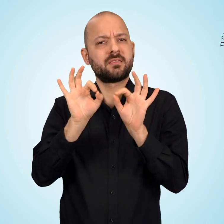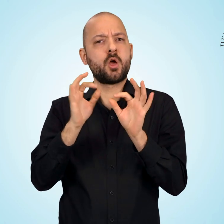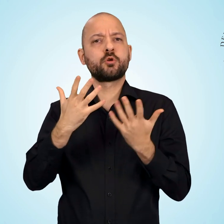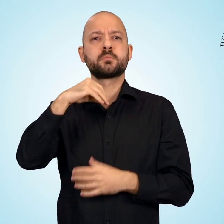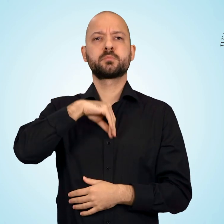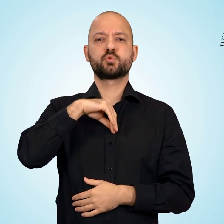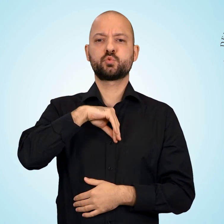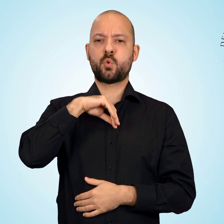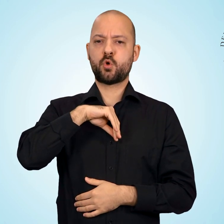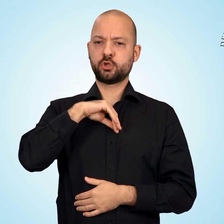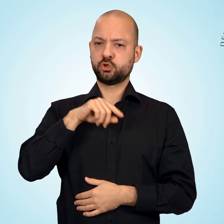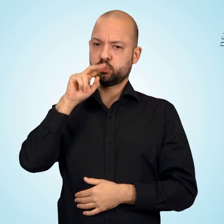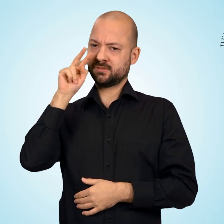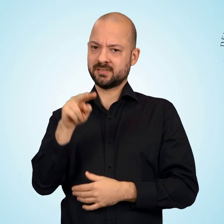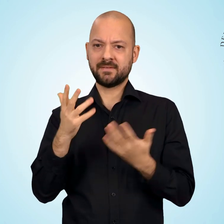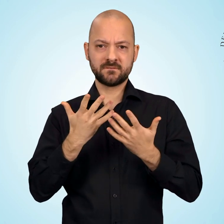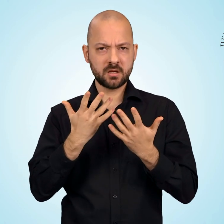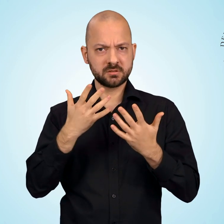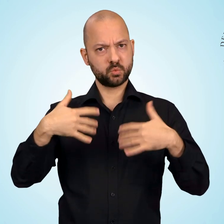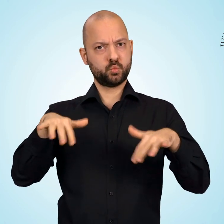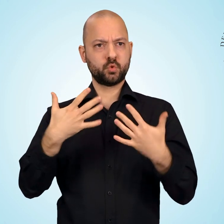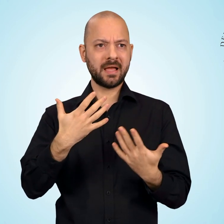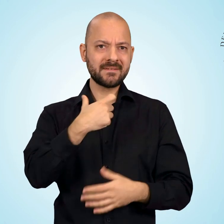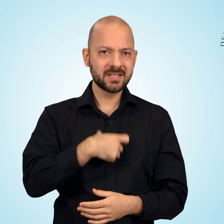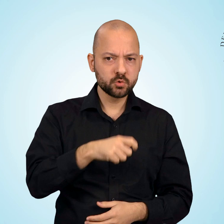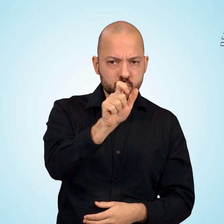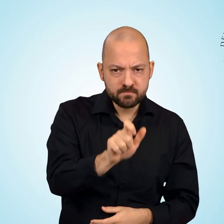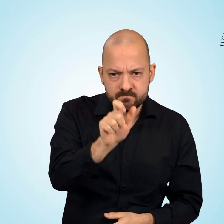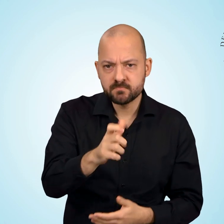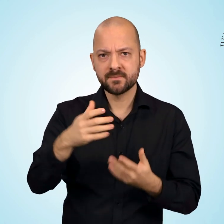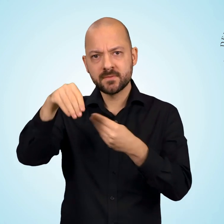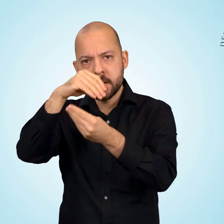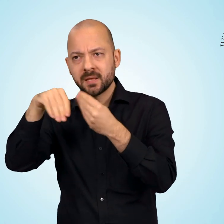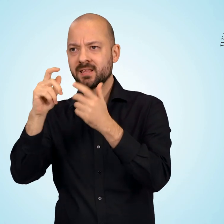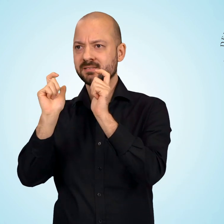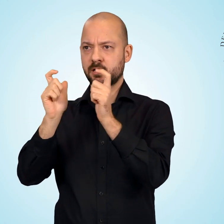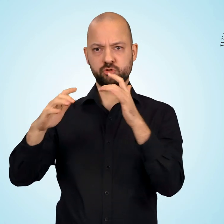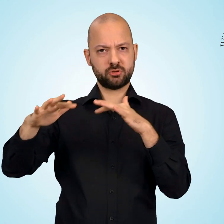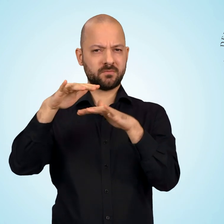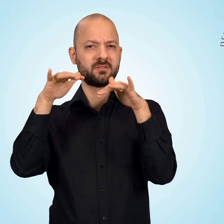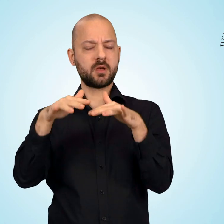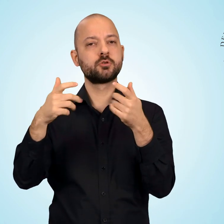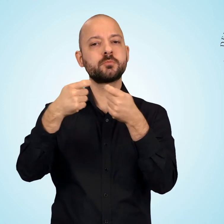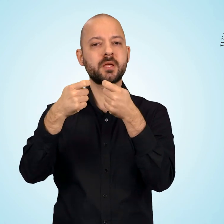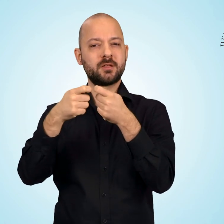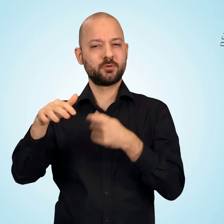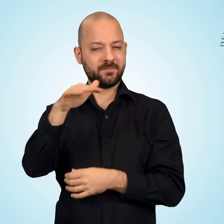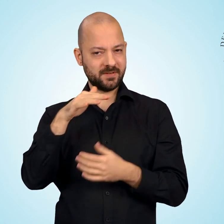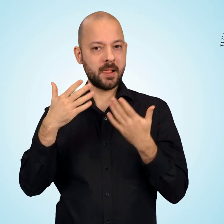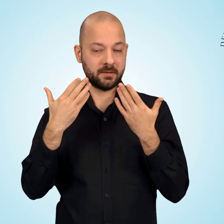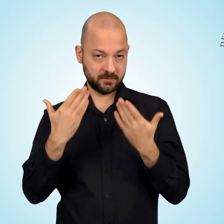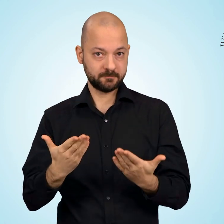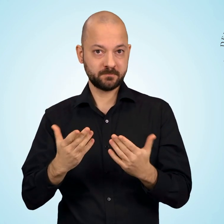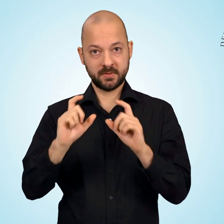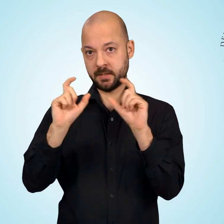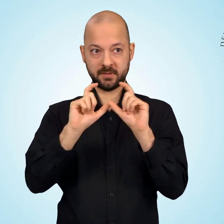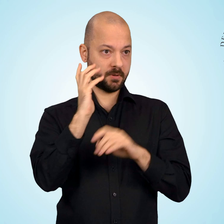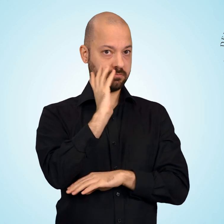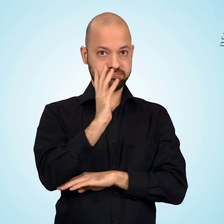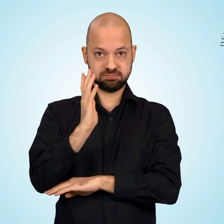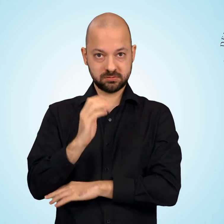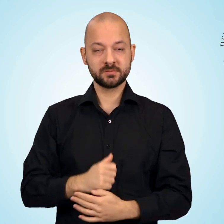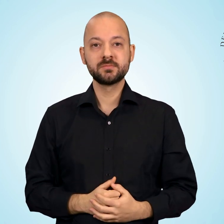aus psychologischer Sicht – im Spannungsfeld von Individuum, Familie und Gesellschaft“.